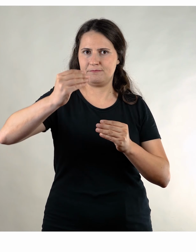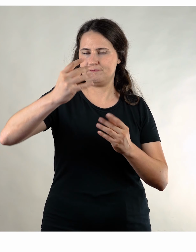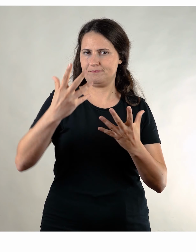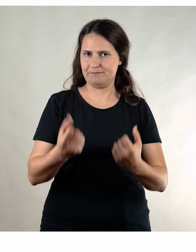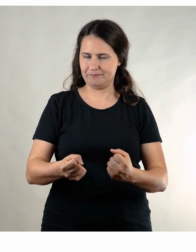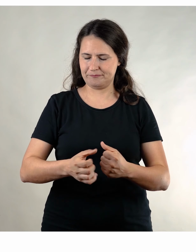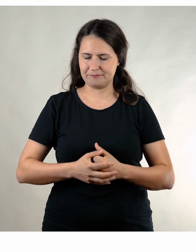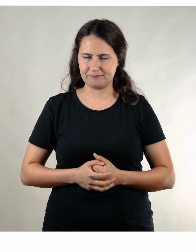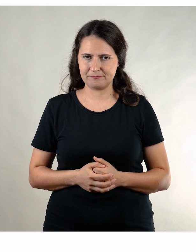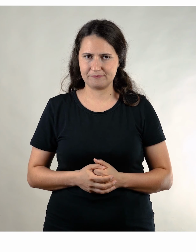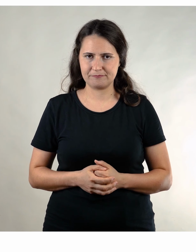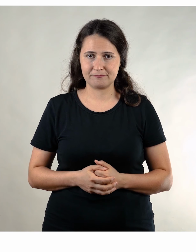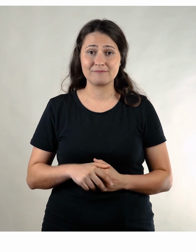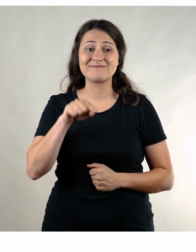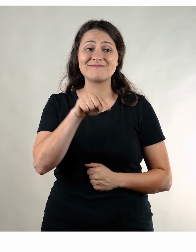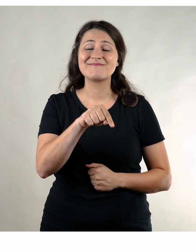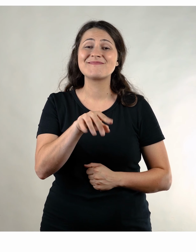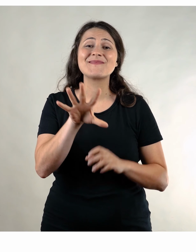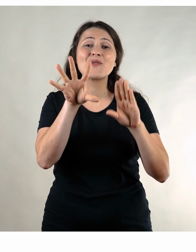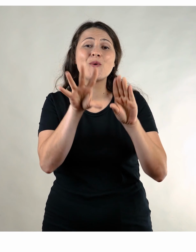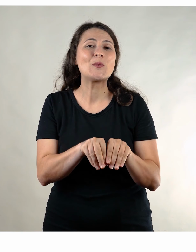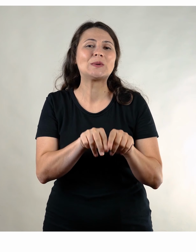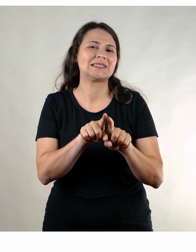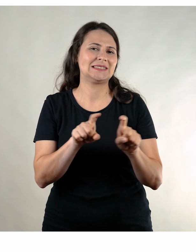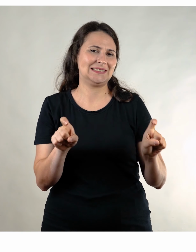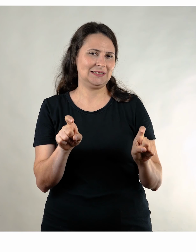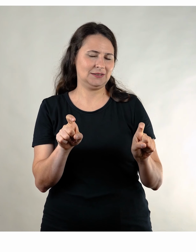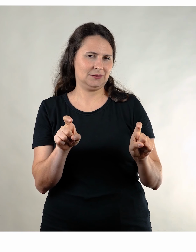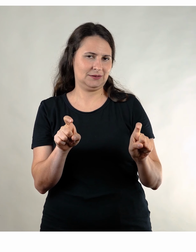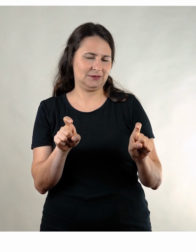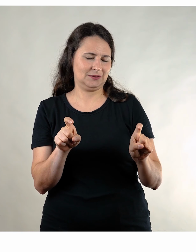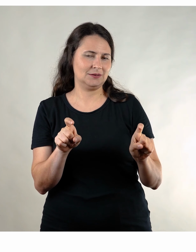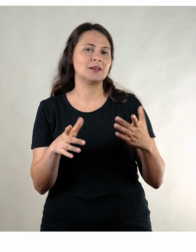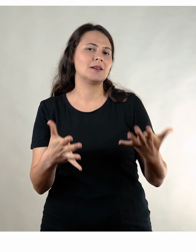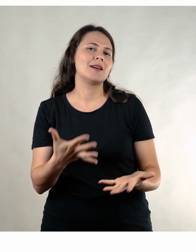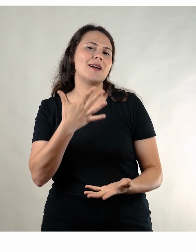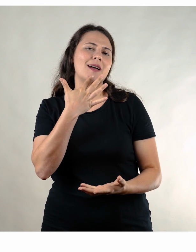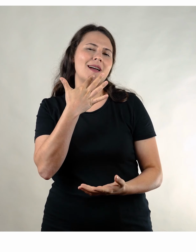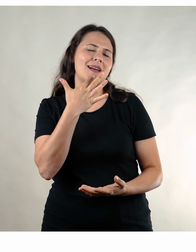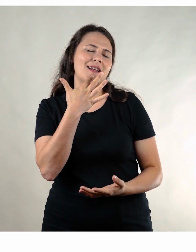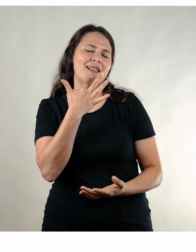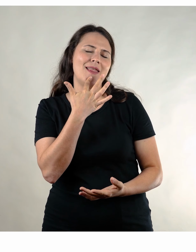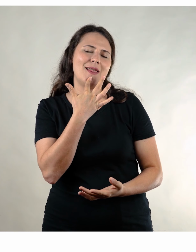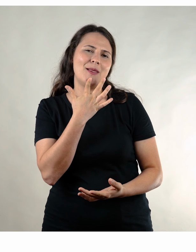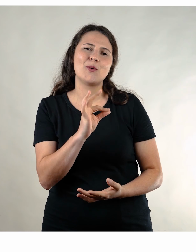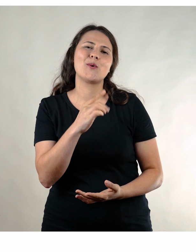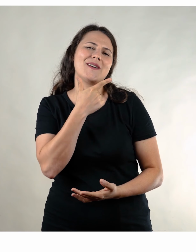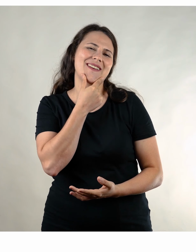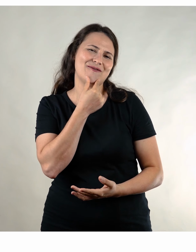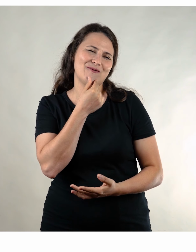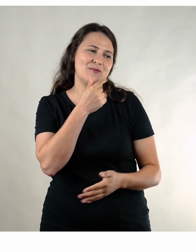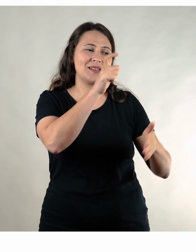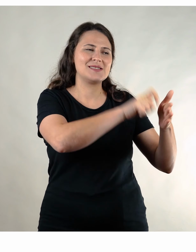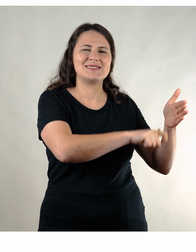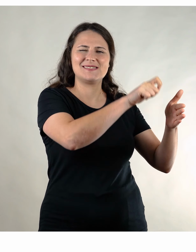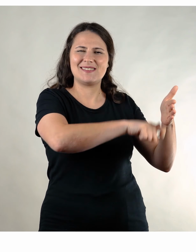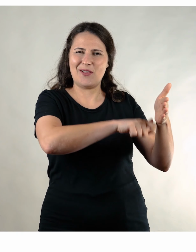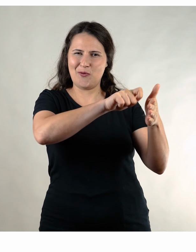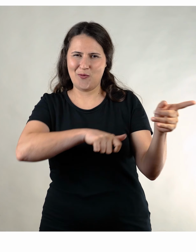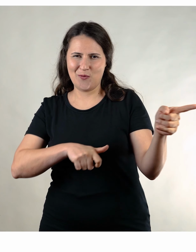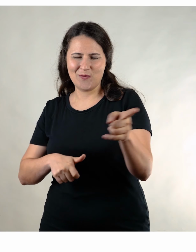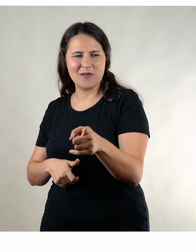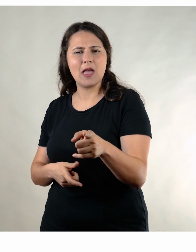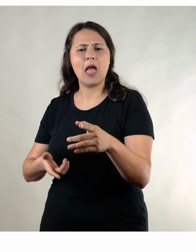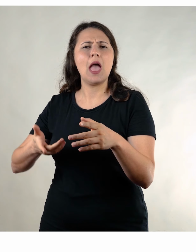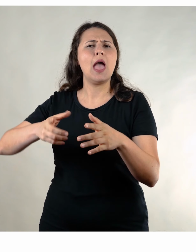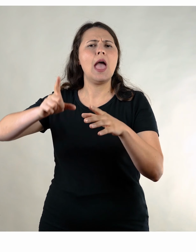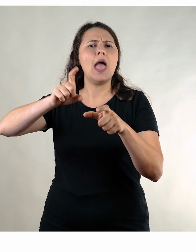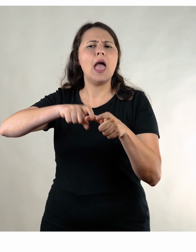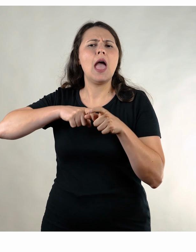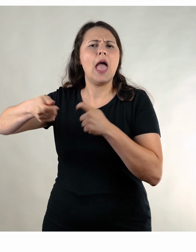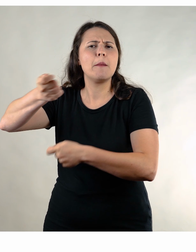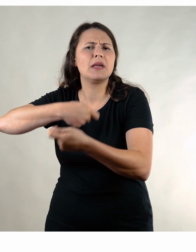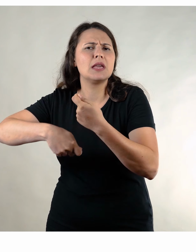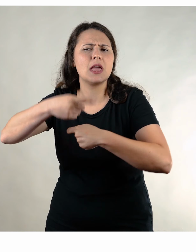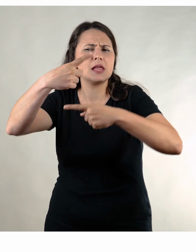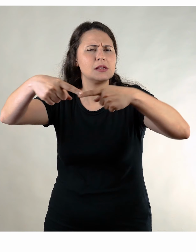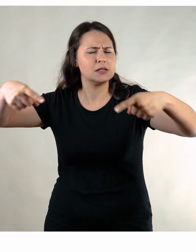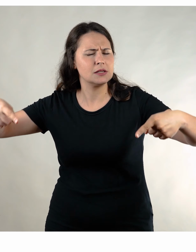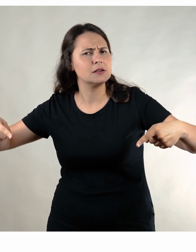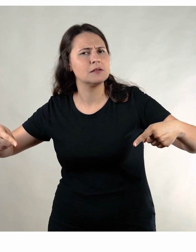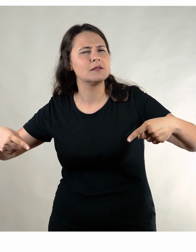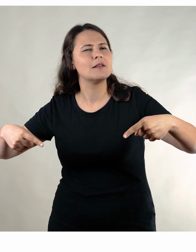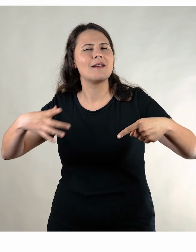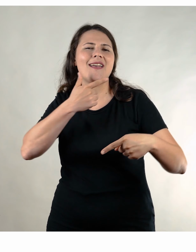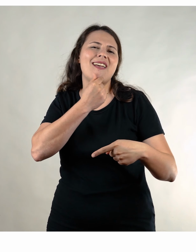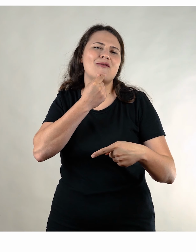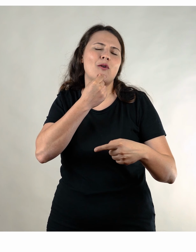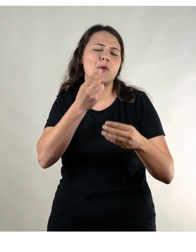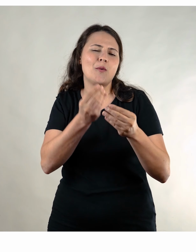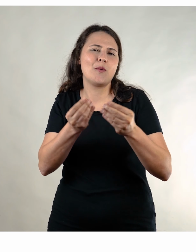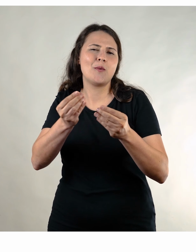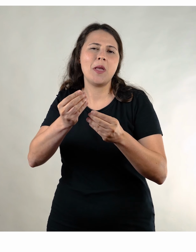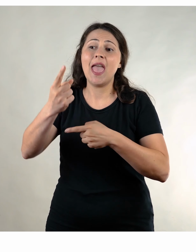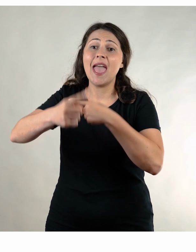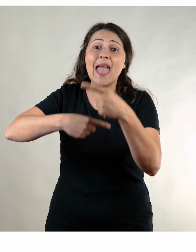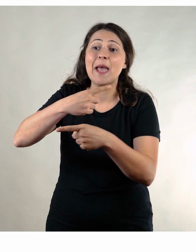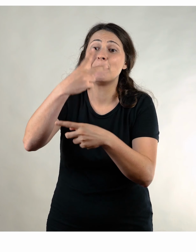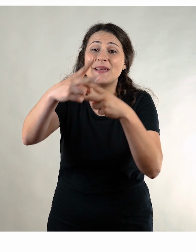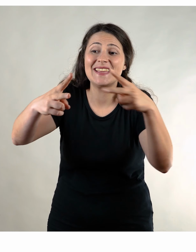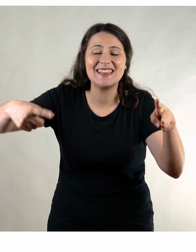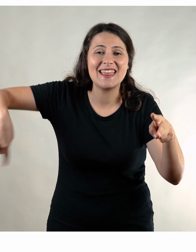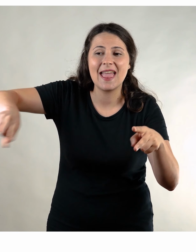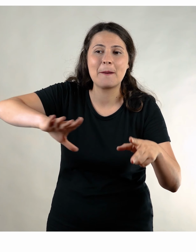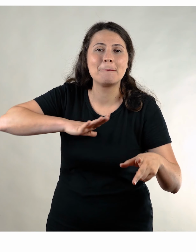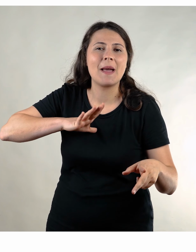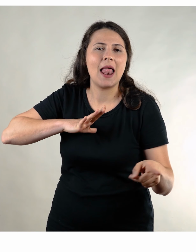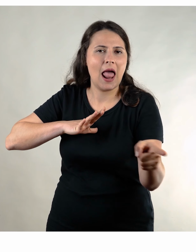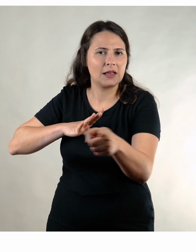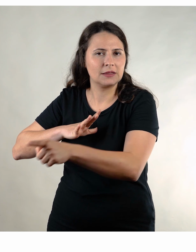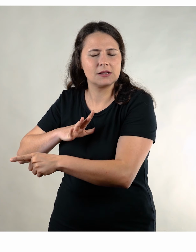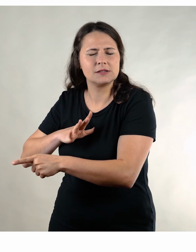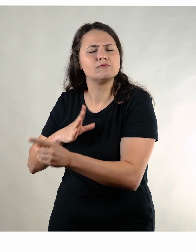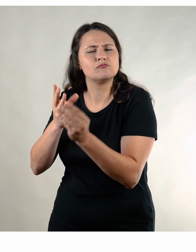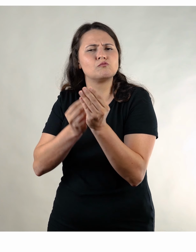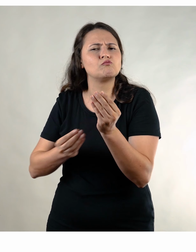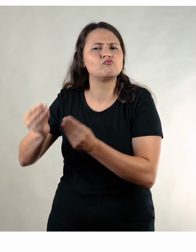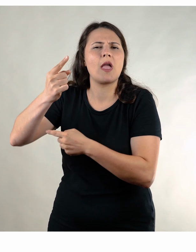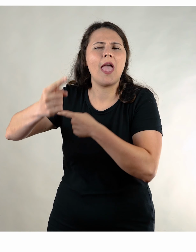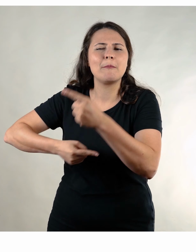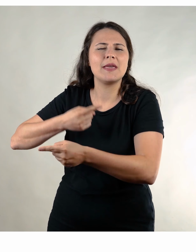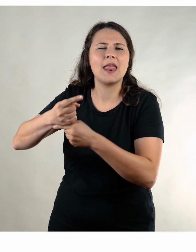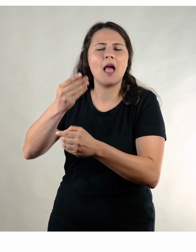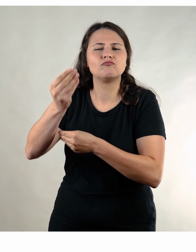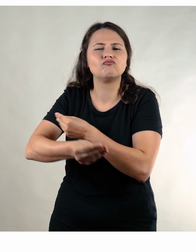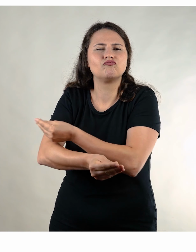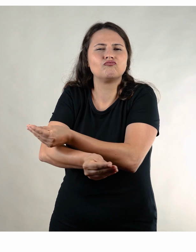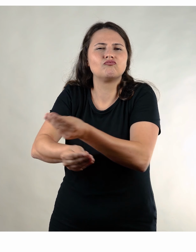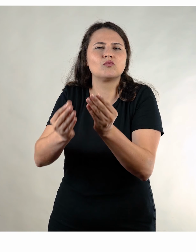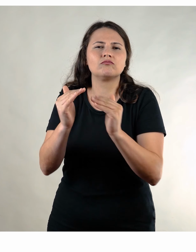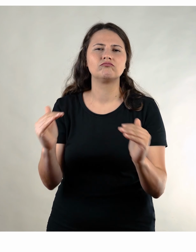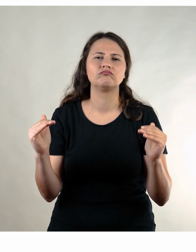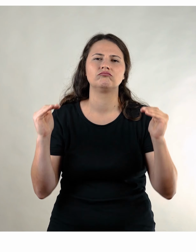Αυτό οφείλεται κυρίως στο ότι δίνει τη δυνατότητα στα ξενοδοχεία και σε άλλες επιχειρήσεις να βελτιώσουν την εμπειρία που προσφέρουν στους πελάτες.